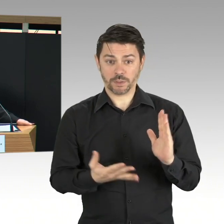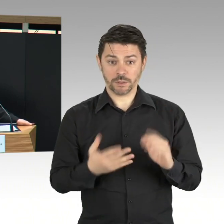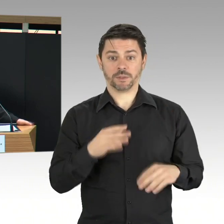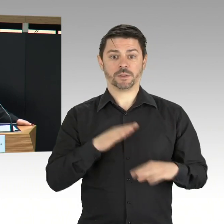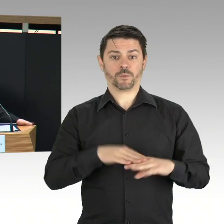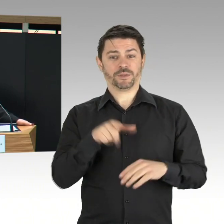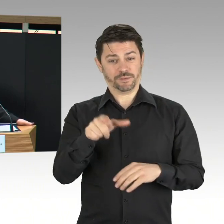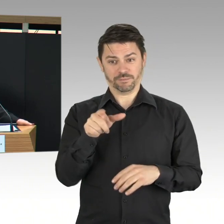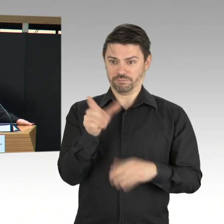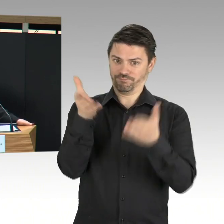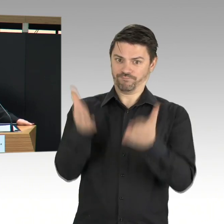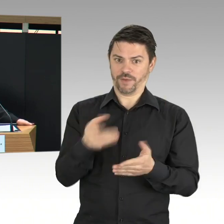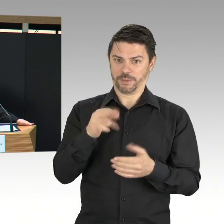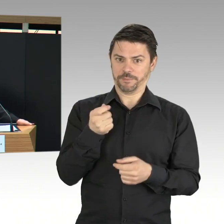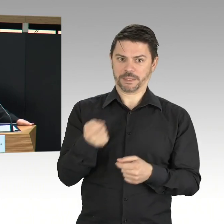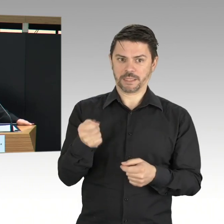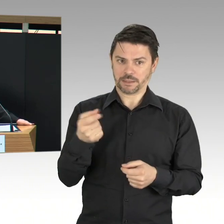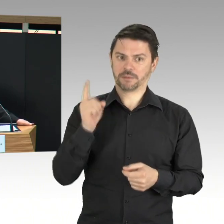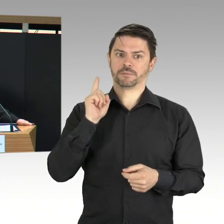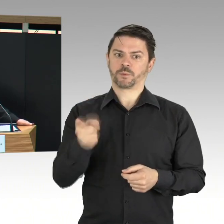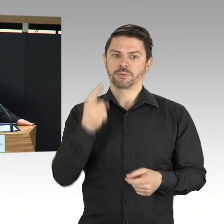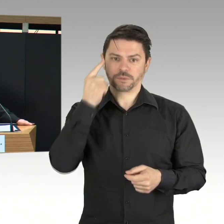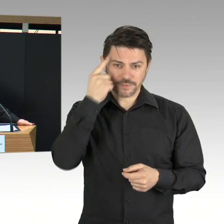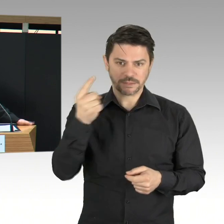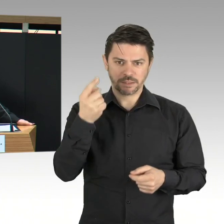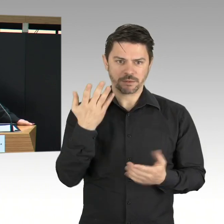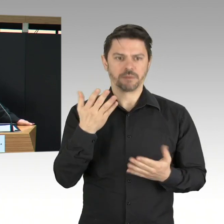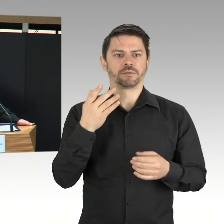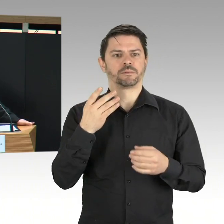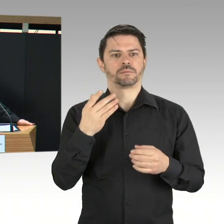und mögliche Kriterien für eine moderne Ausstattung.